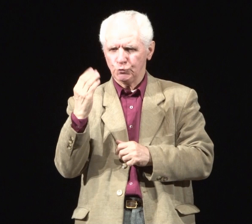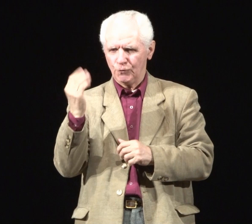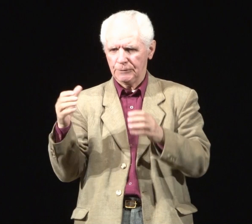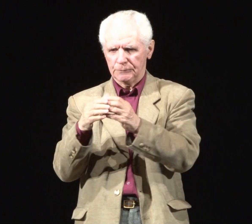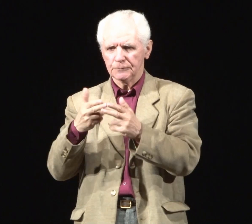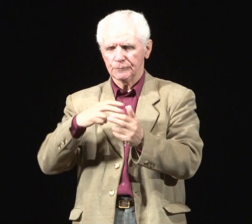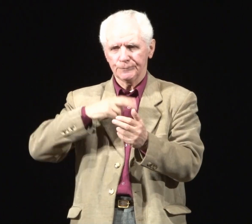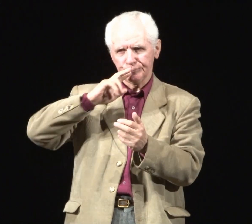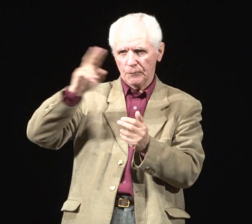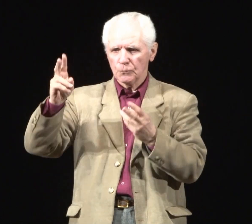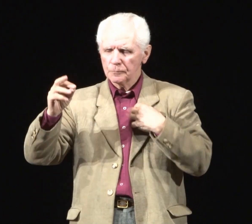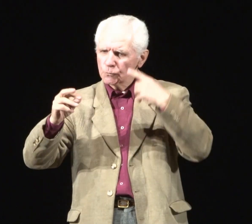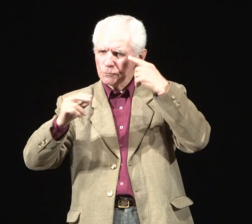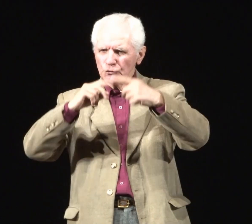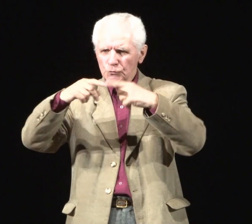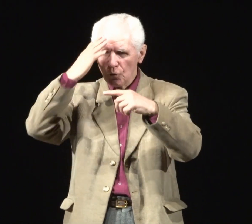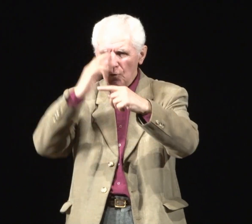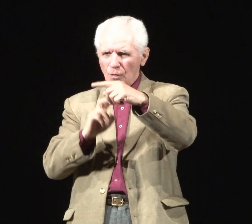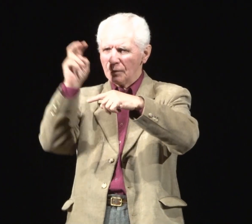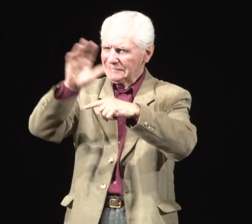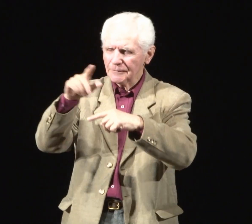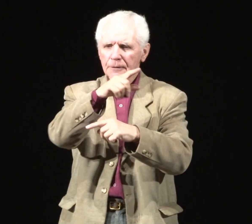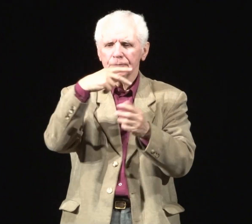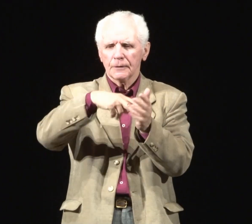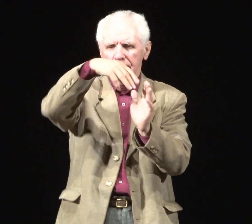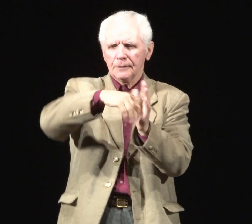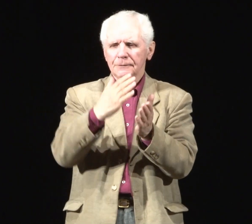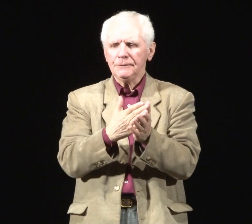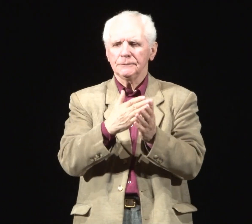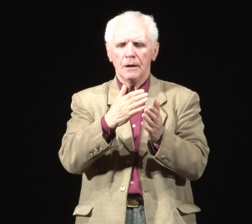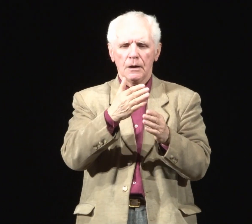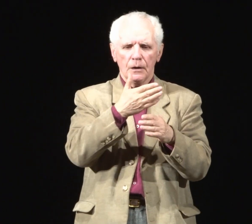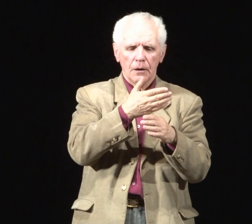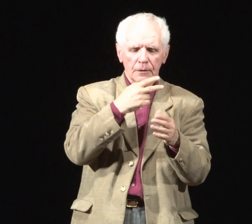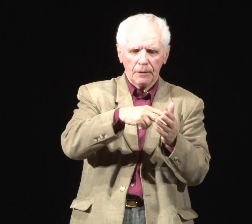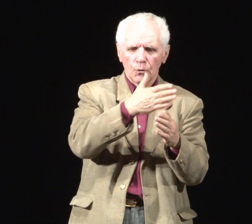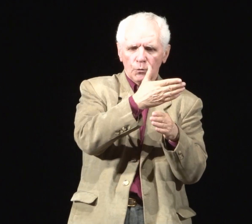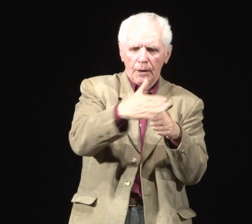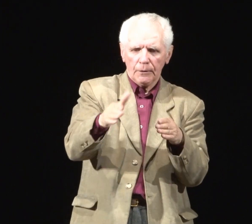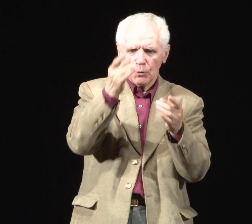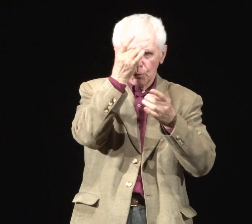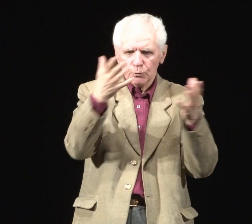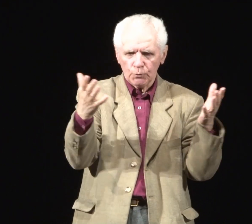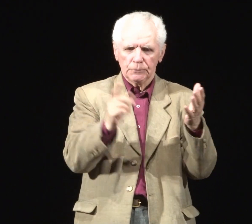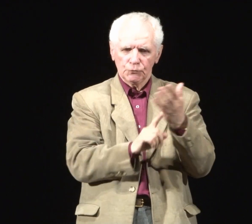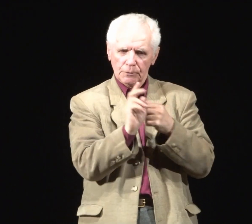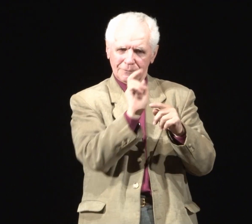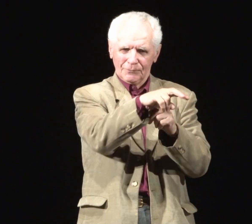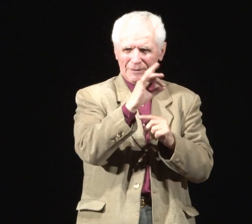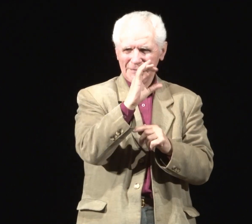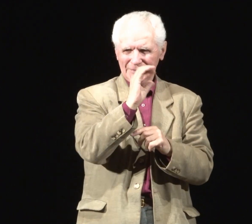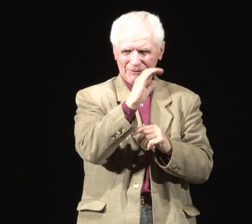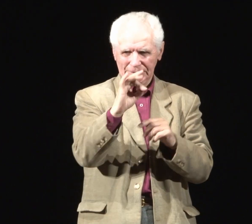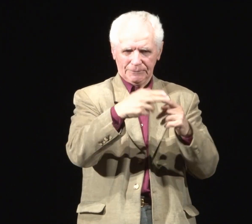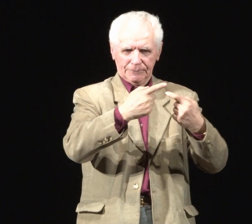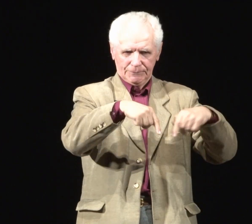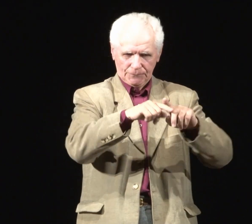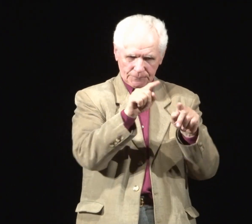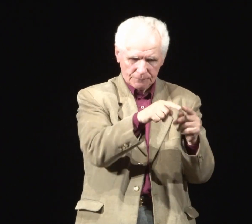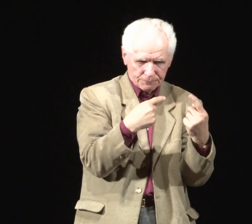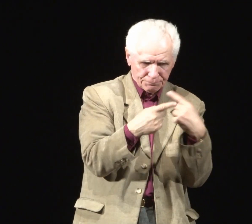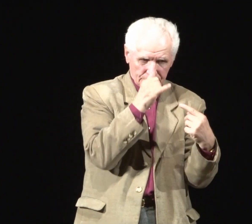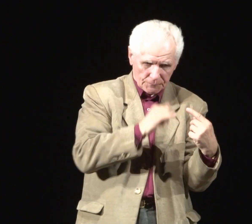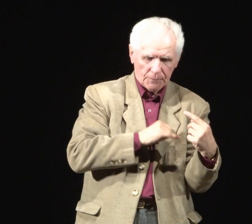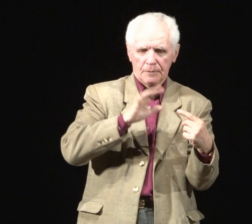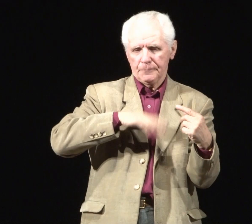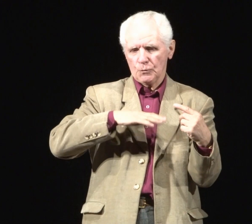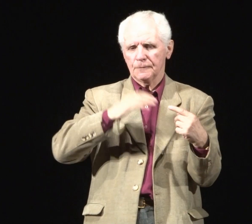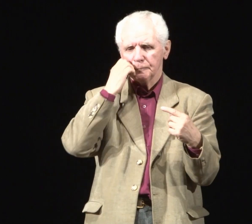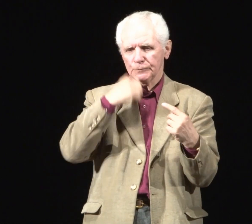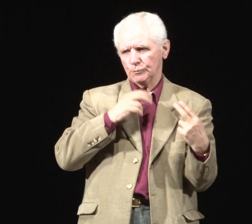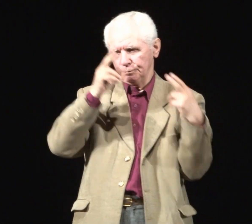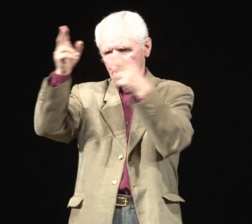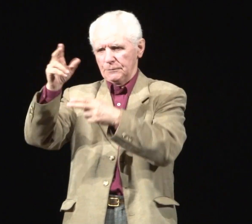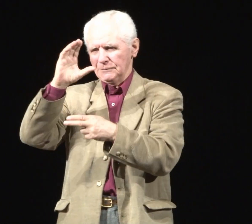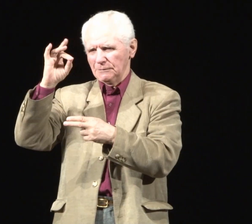Но не сразу министру, а в ведомство пониже, так как сообразил, что сразу через все инстанции прыгать нельзя